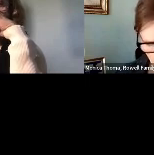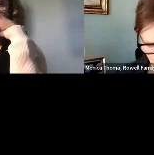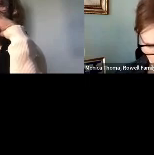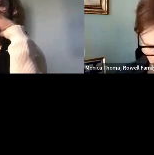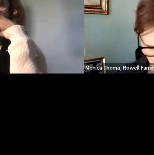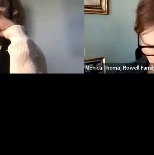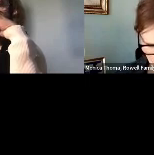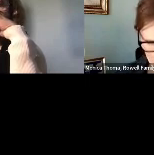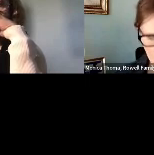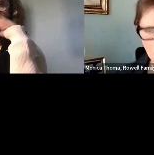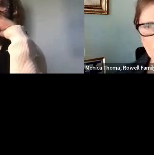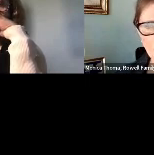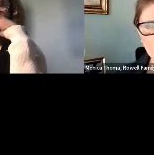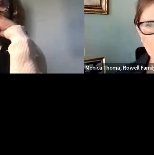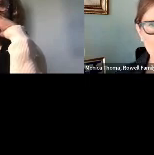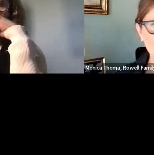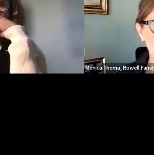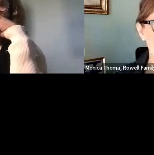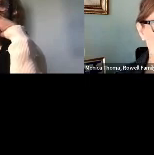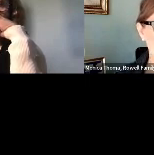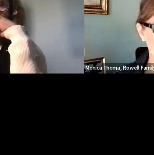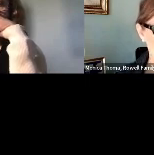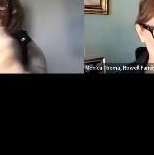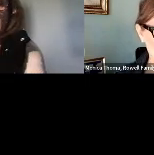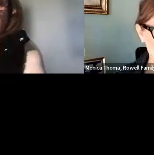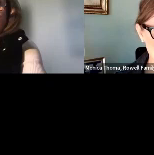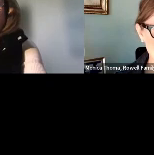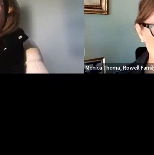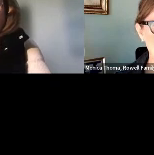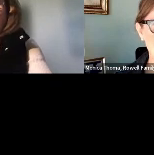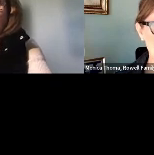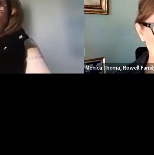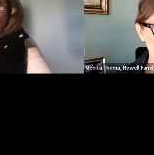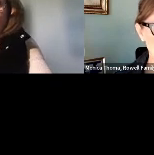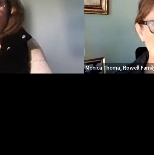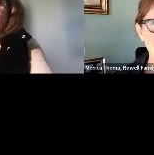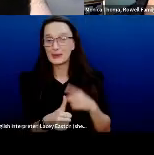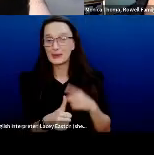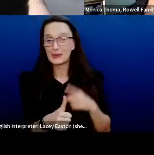hablar sobre sus fortalezas y esas son cosas que los terapeutas también pueden usar y los maestros